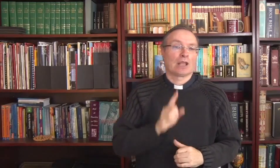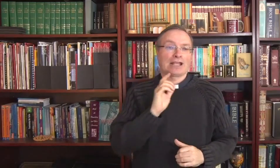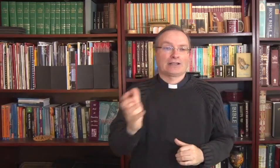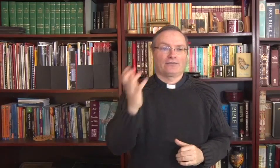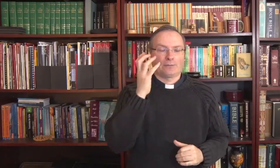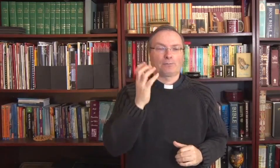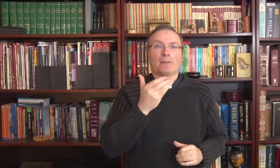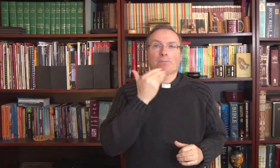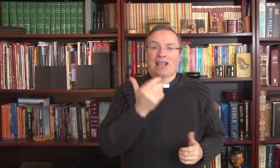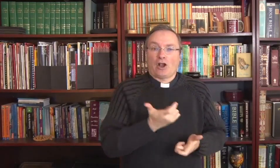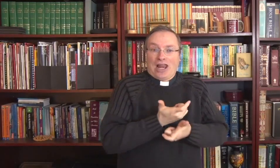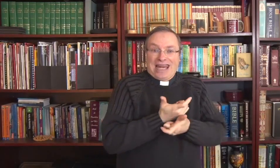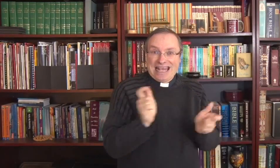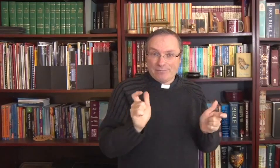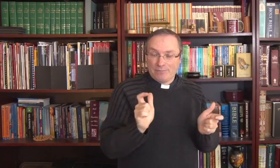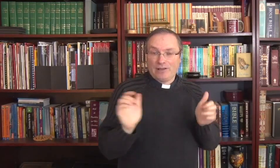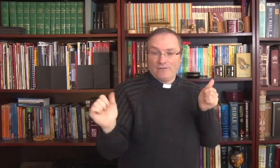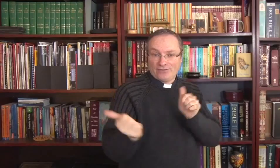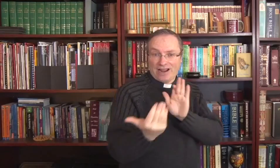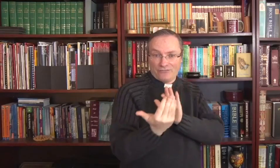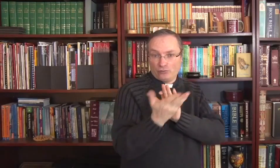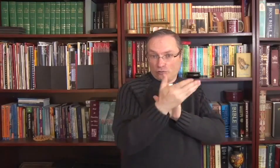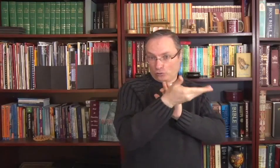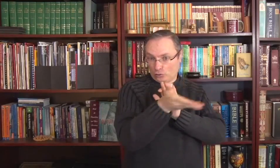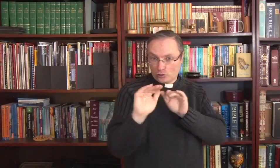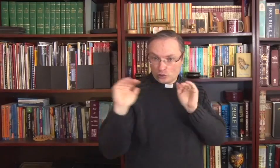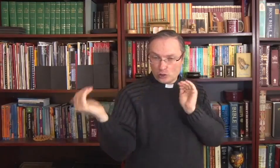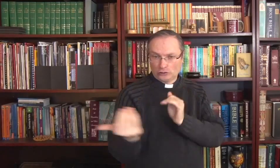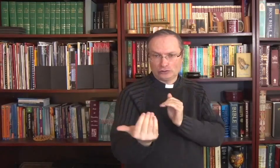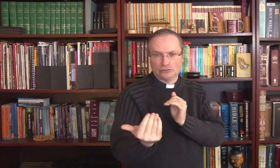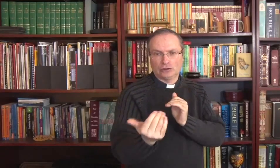En effet, bien que libre vis-à-vis de tous,